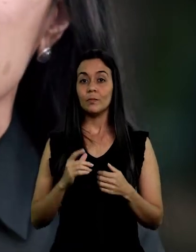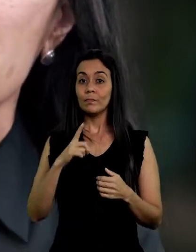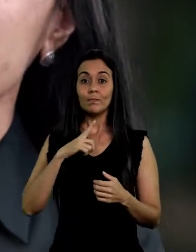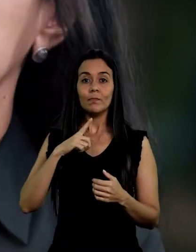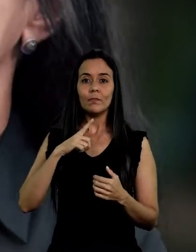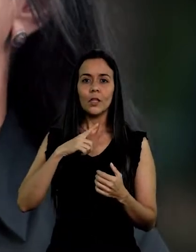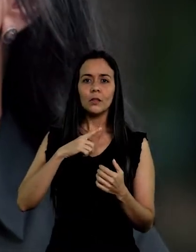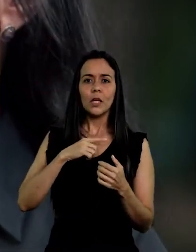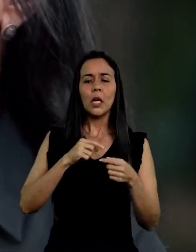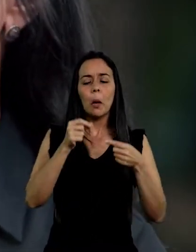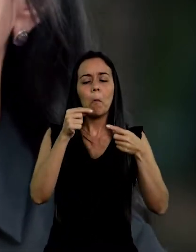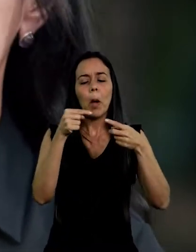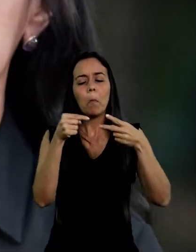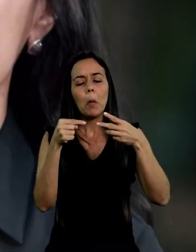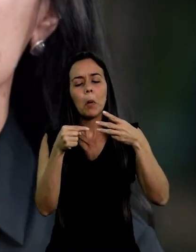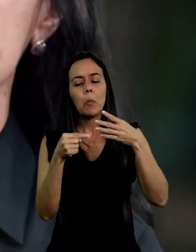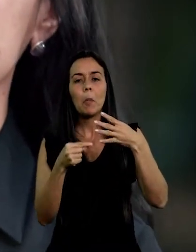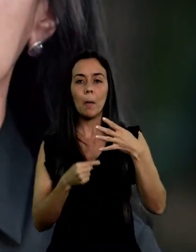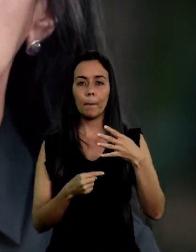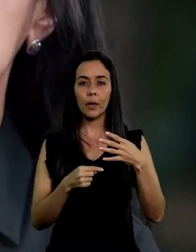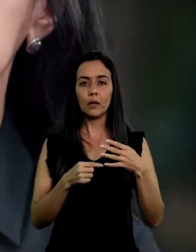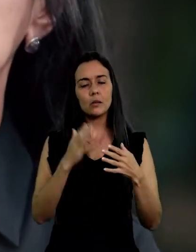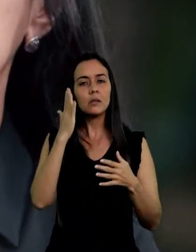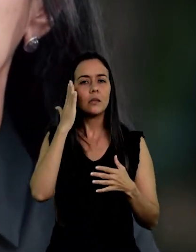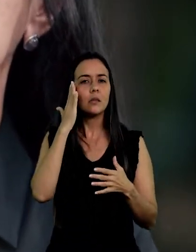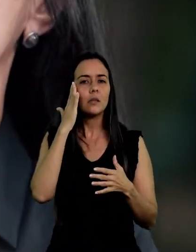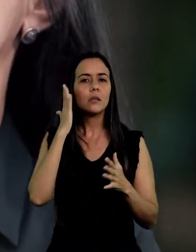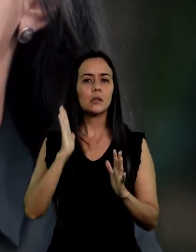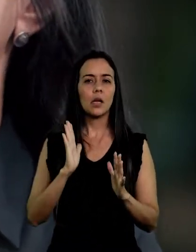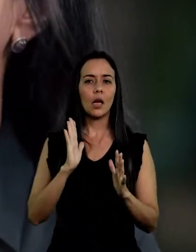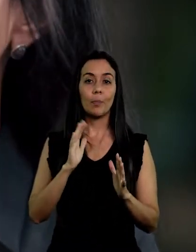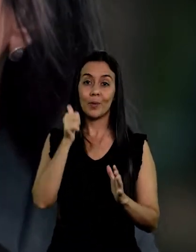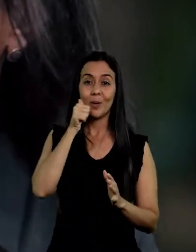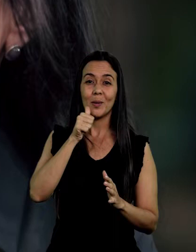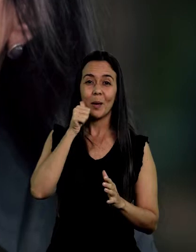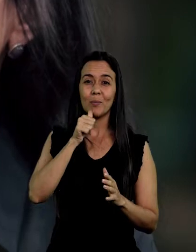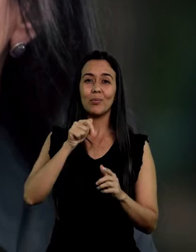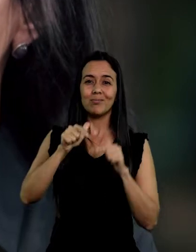E tem vários fatores, a gente sabe que as mulheres acumulam mais funções,